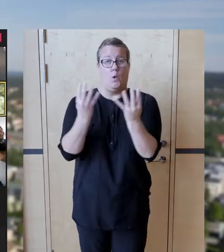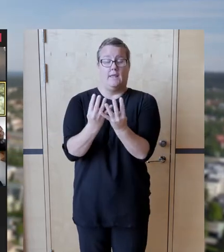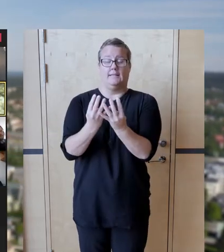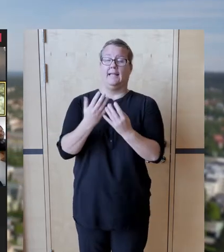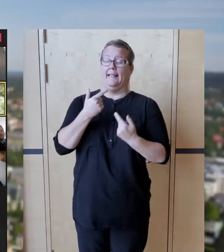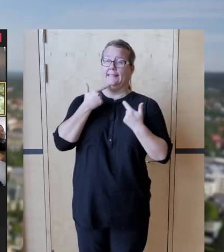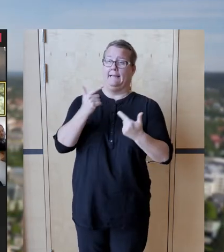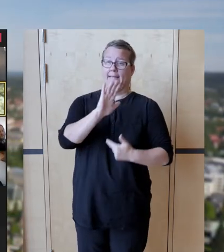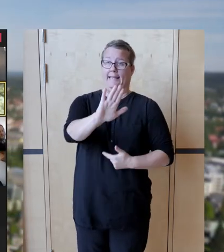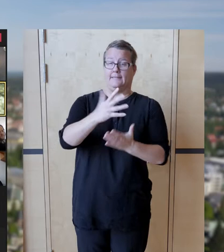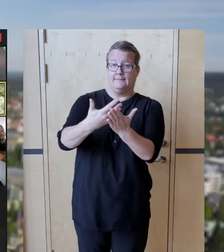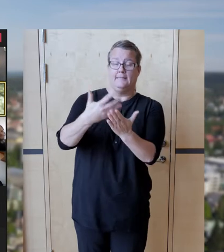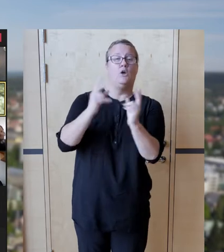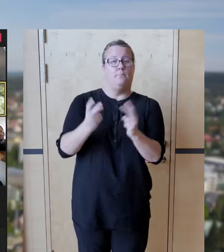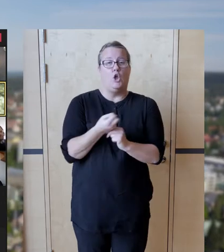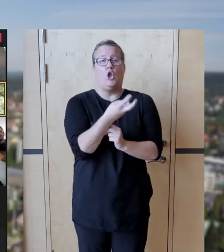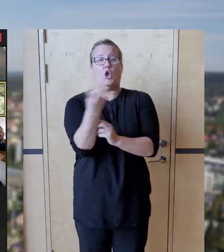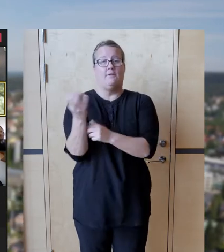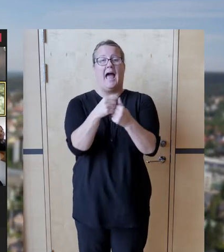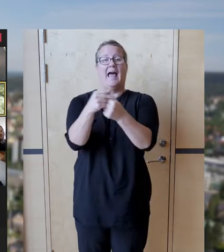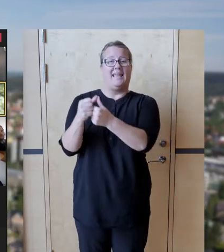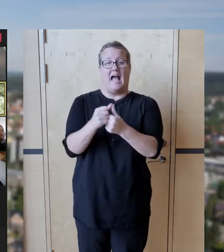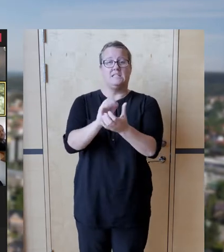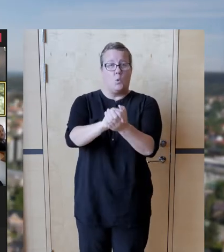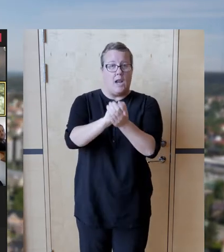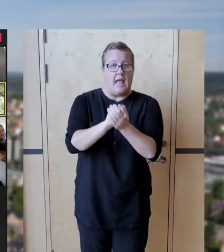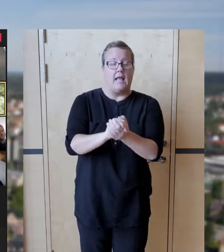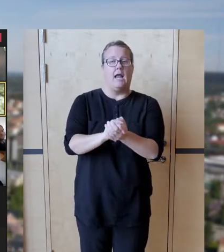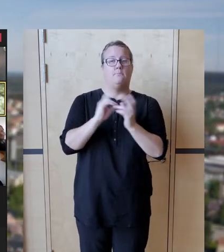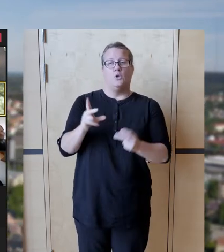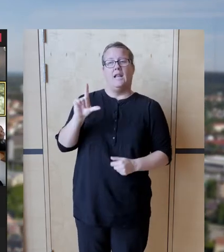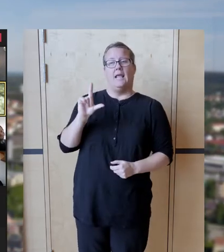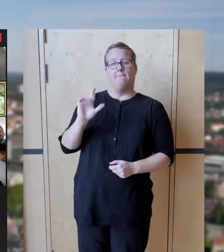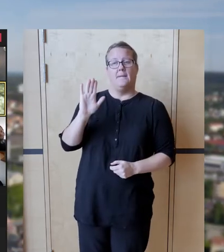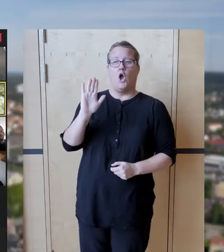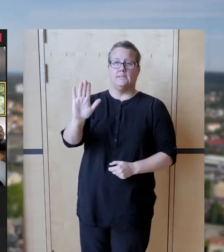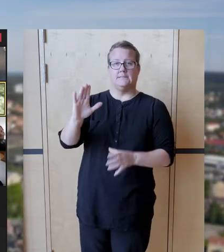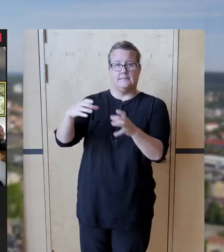Även övriga alliansen kolleger och liberalen Stina